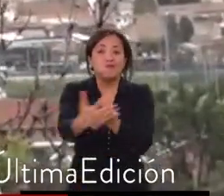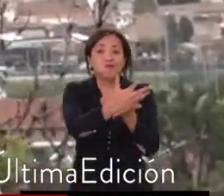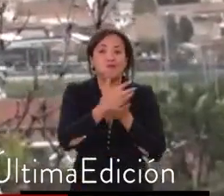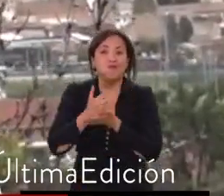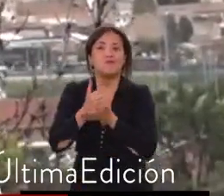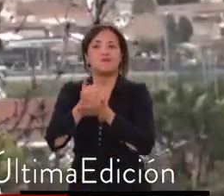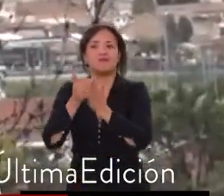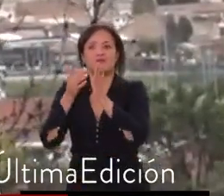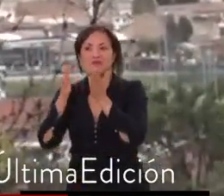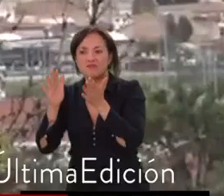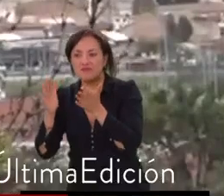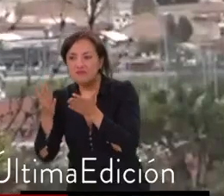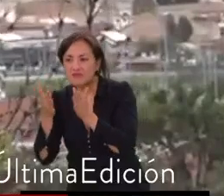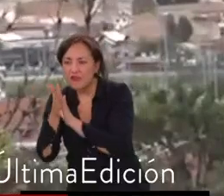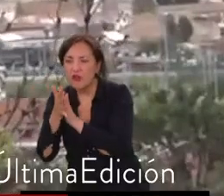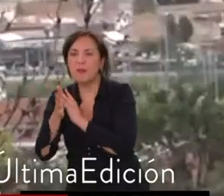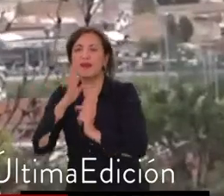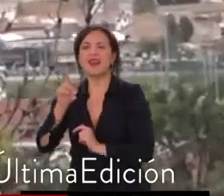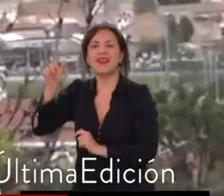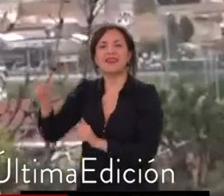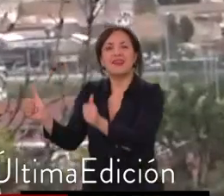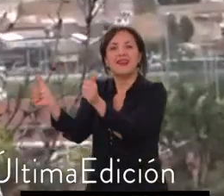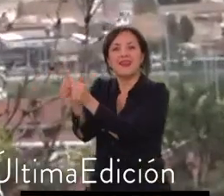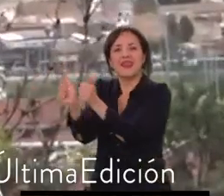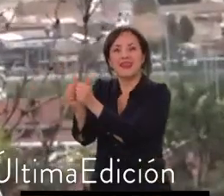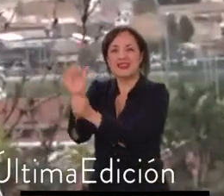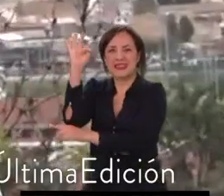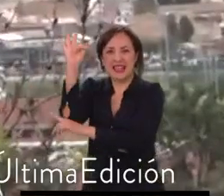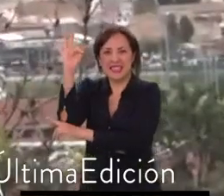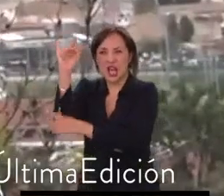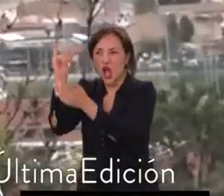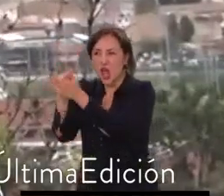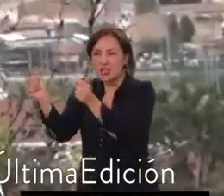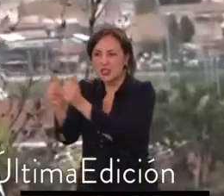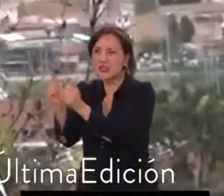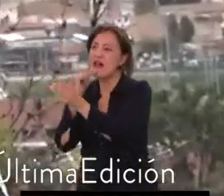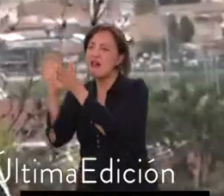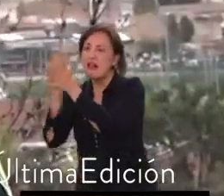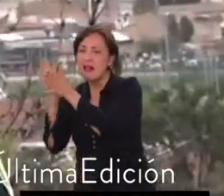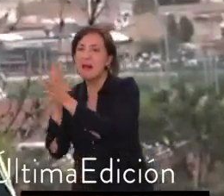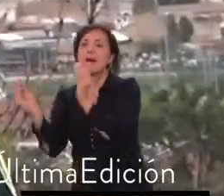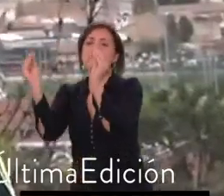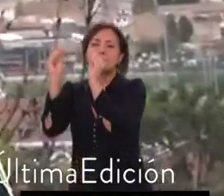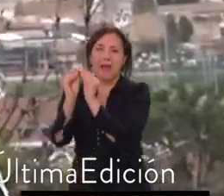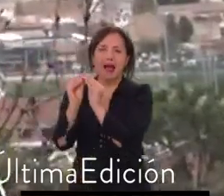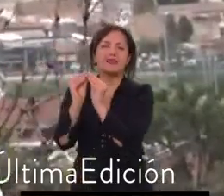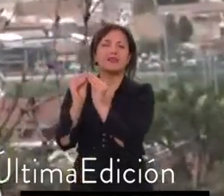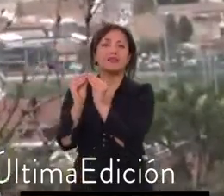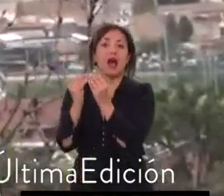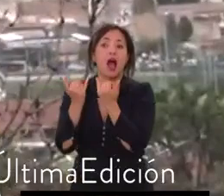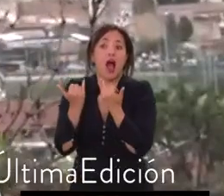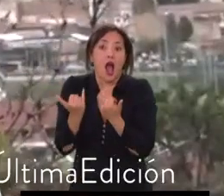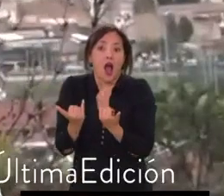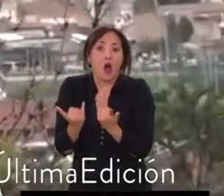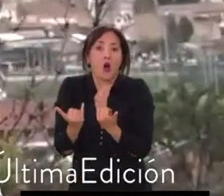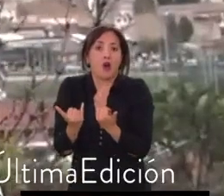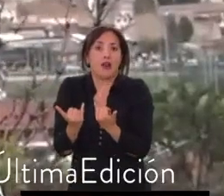investigación que da cuenta de homicidio, tenemos algunos